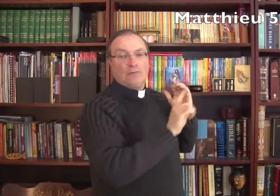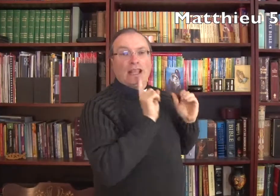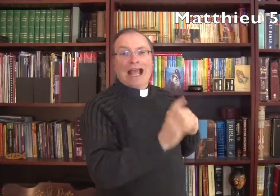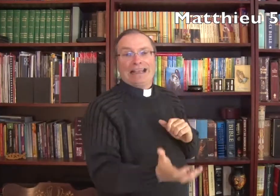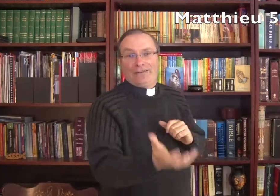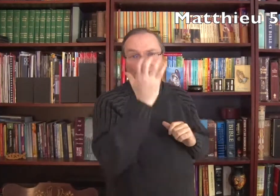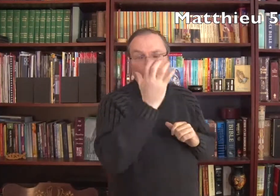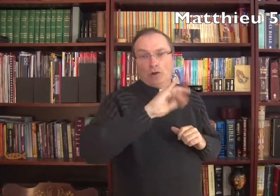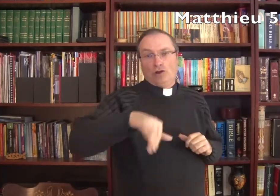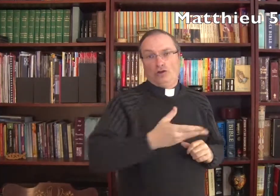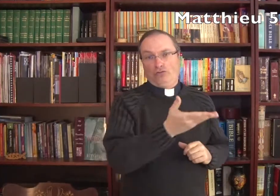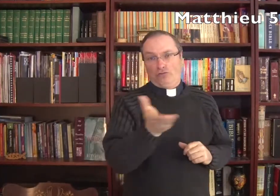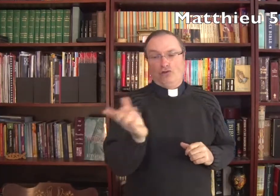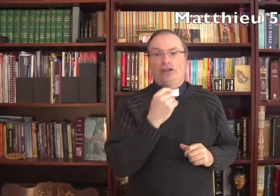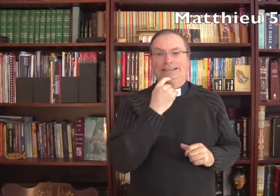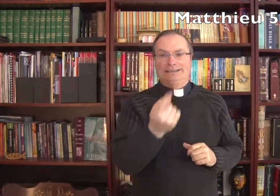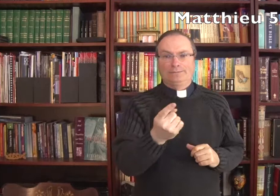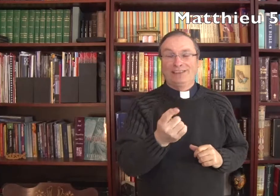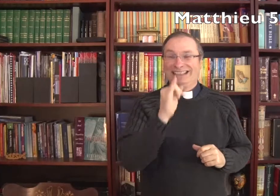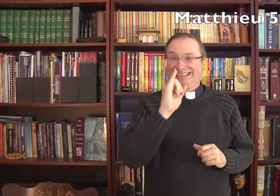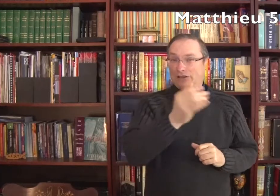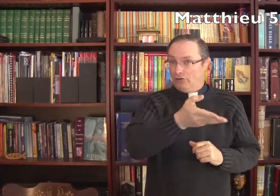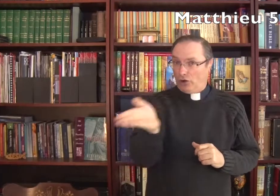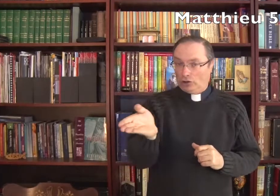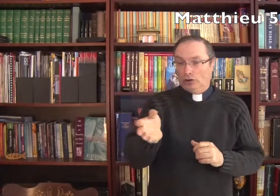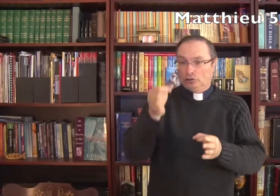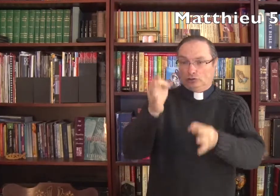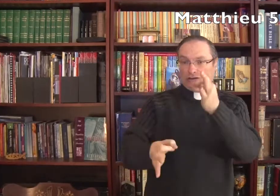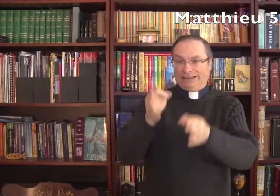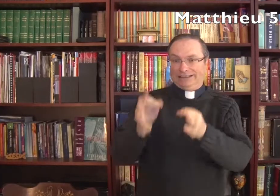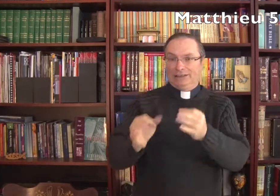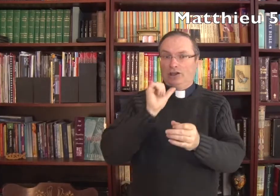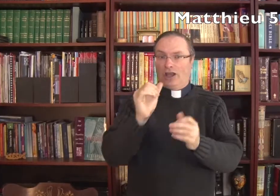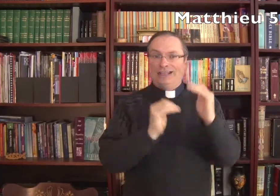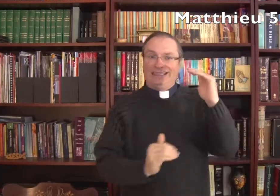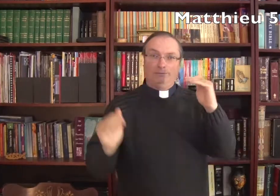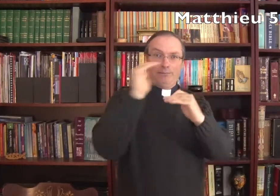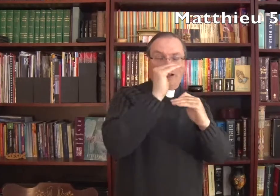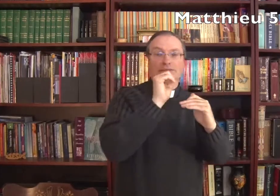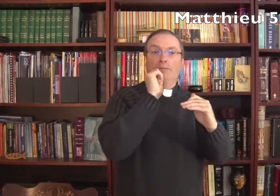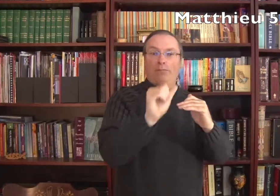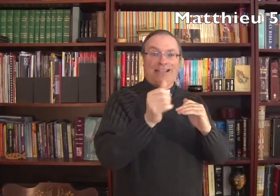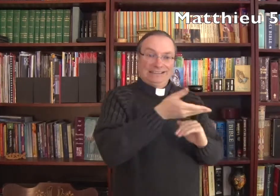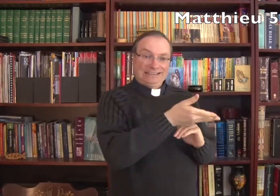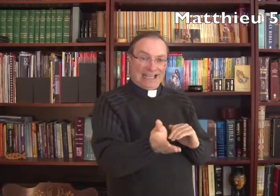En effet, je vous le dis, si votre justice ne dépasse pas celle